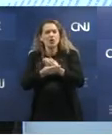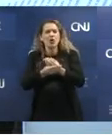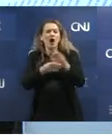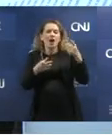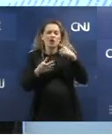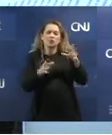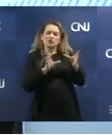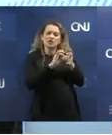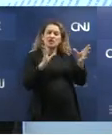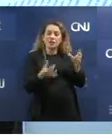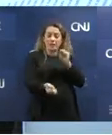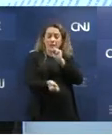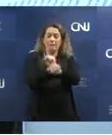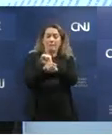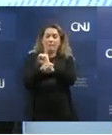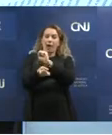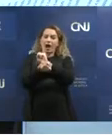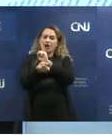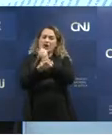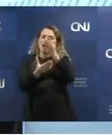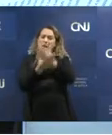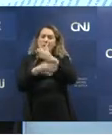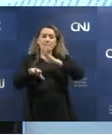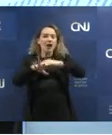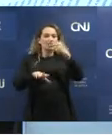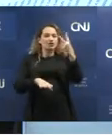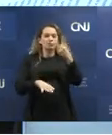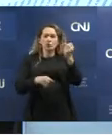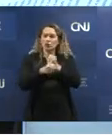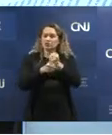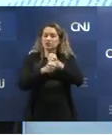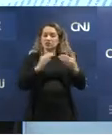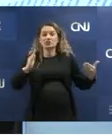mais de dois anos até o início de algum problema de saúde.